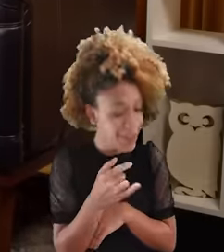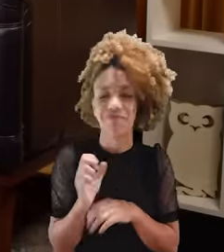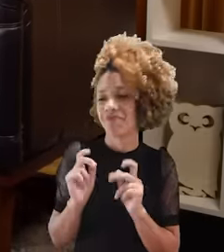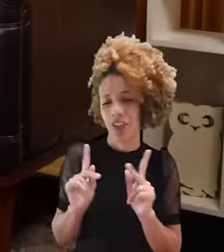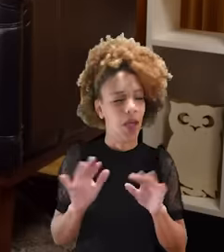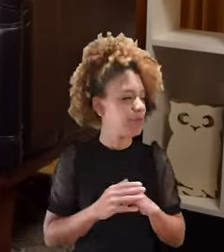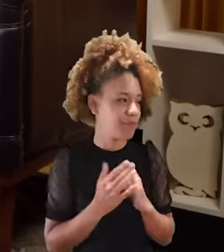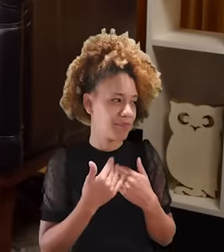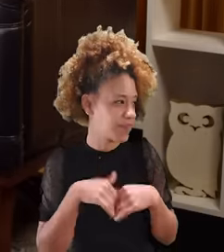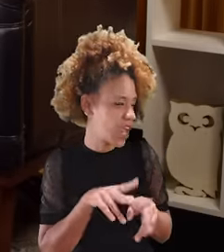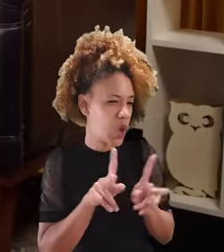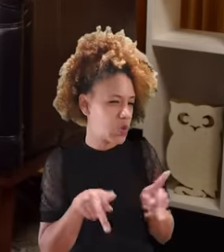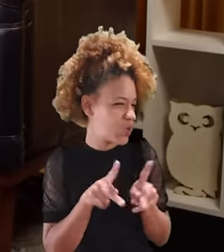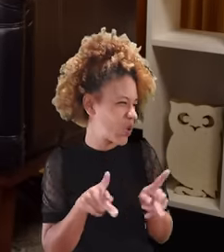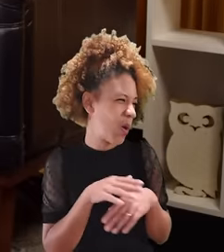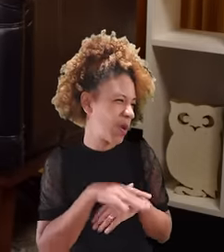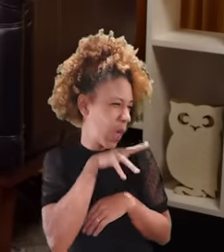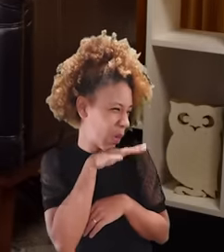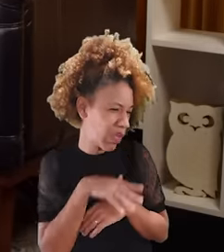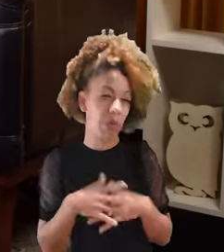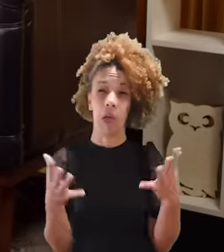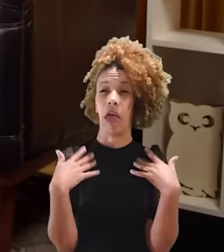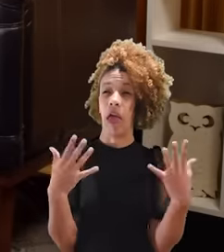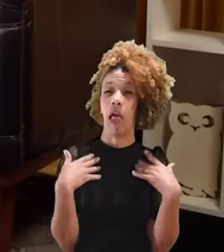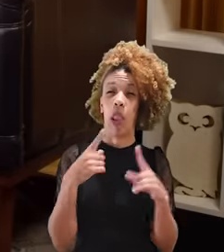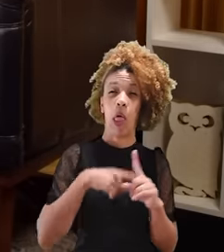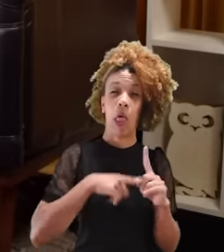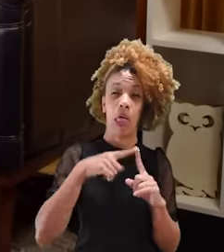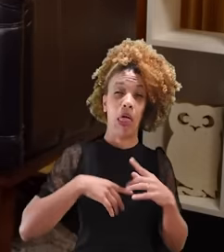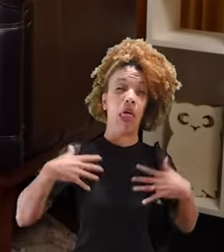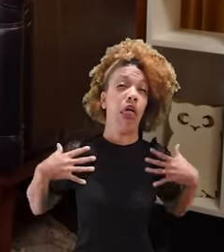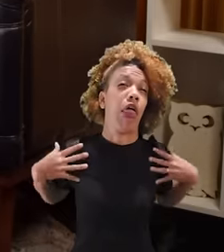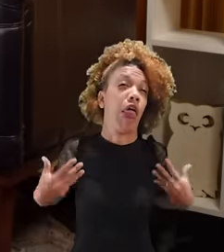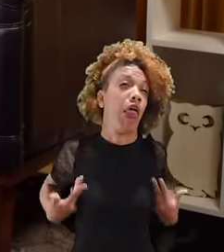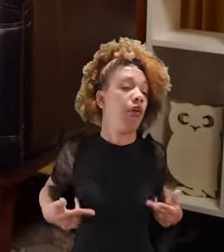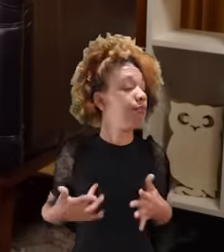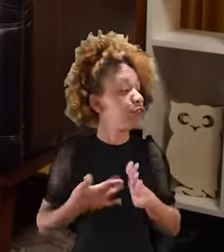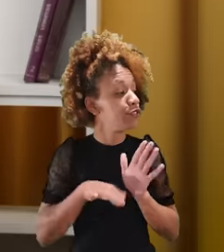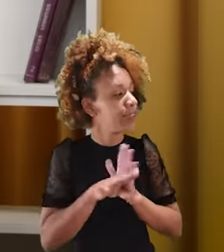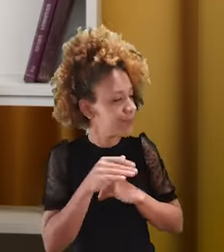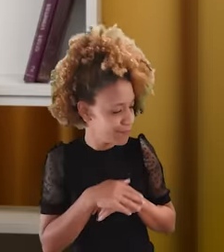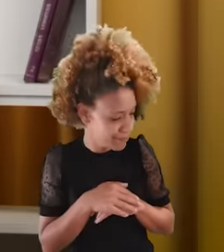Shopping a o shopping não tava muito legal calor o ar condicionado caiu o cílio aqui cheguei tá eu